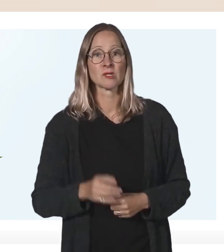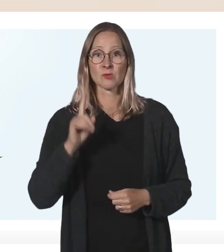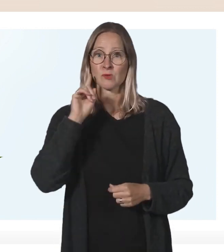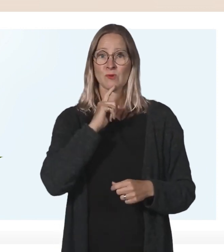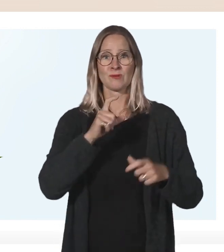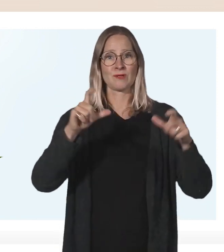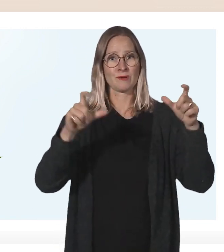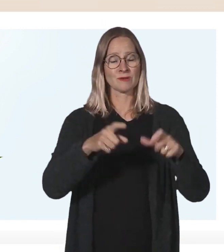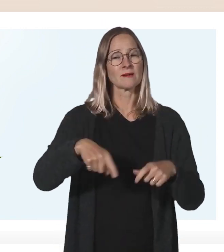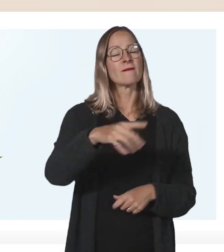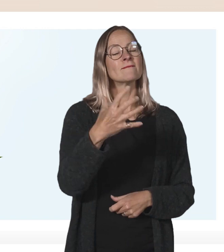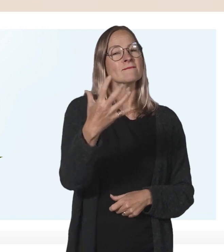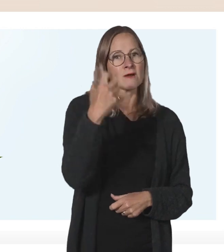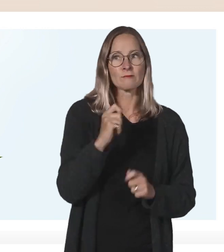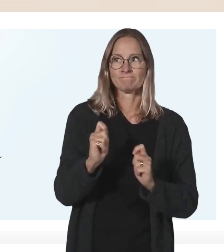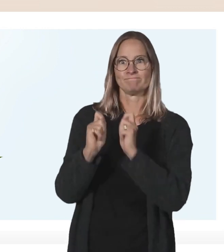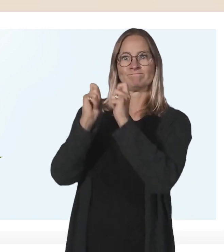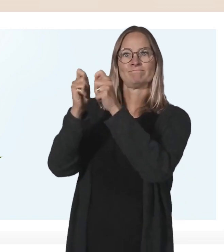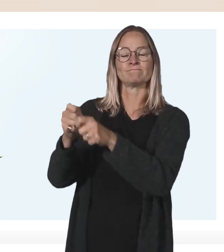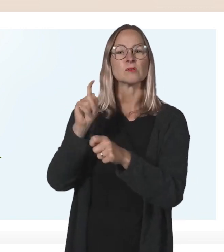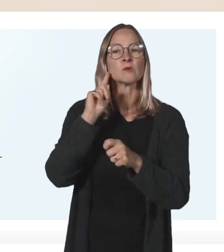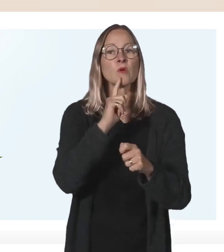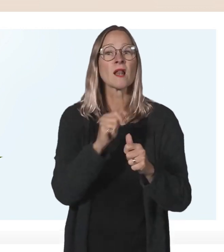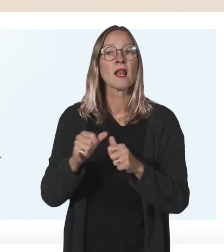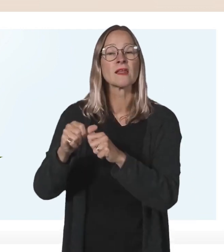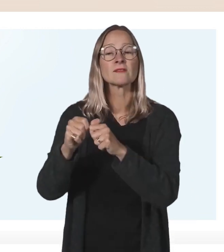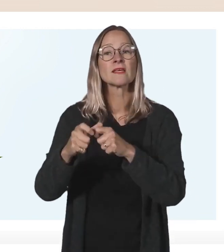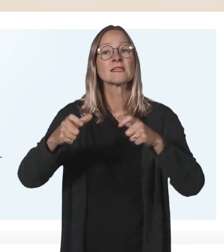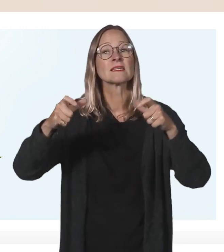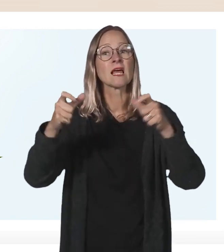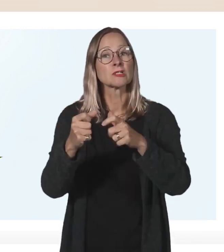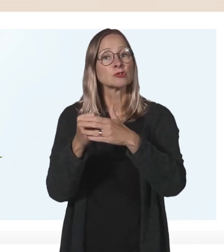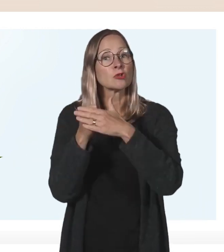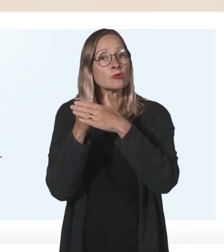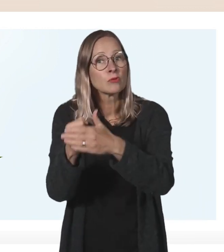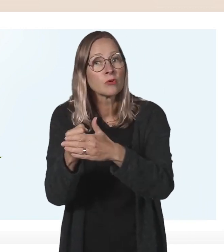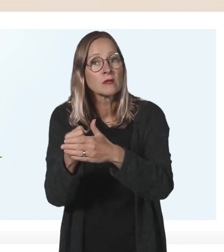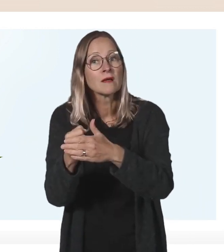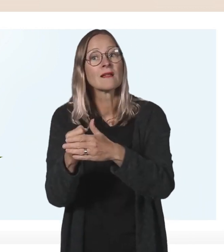Kuurojen yhdistykset voivat anoa Kuurojen Liitolta järjestötukea -